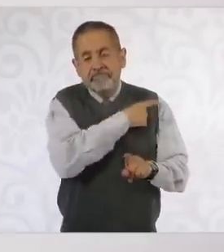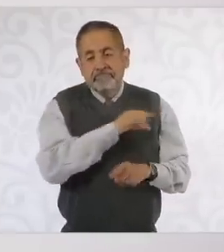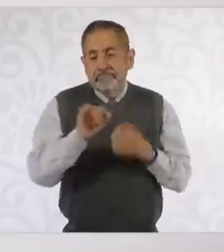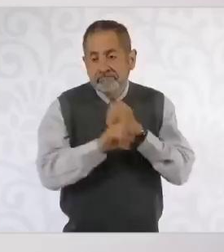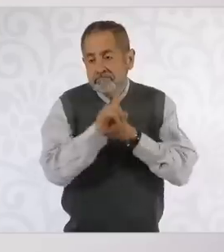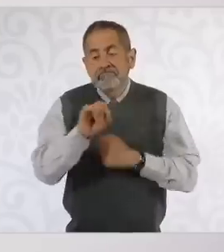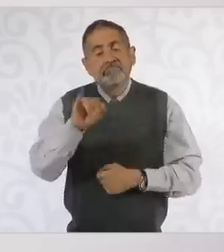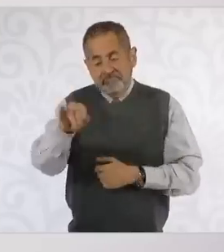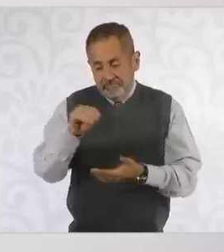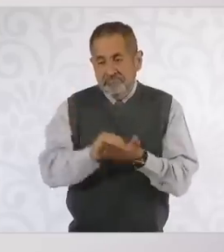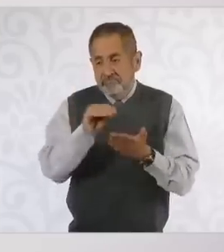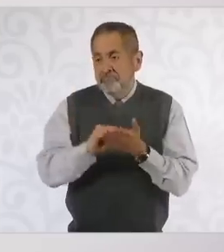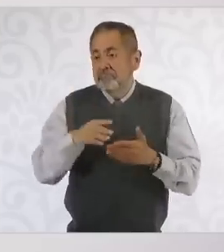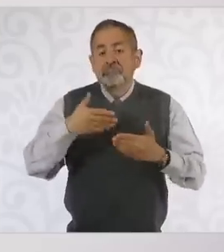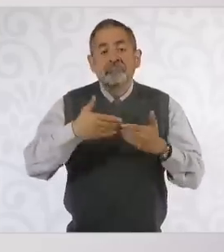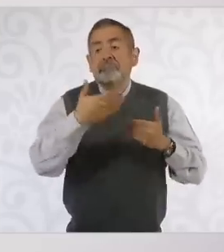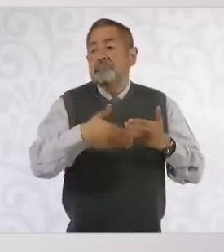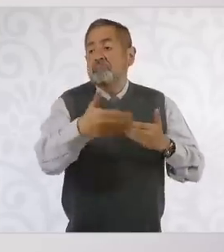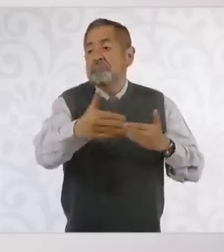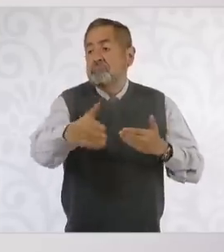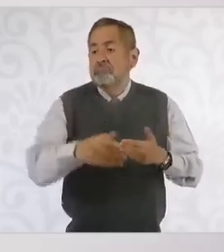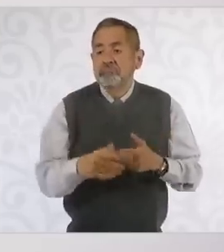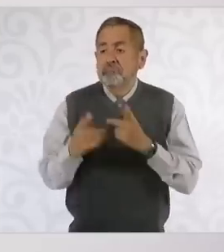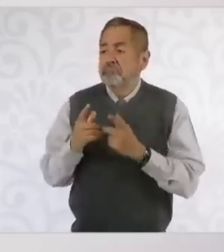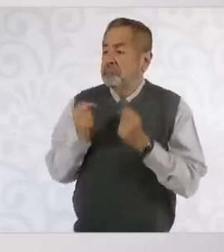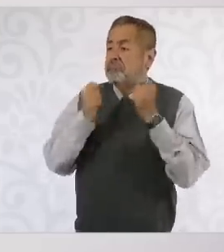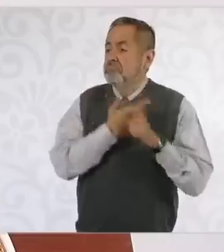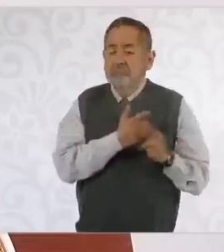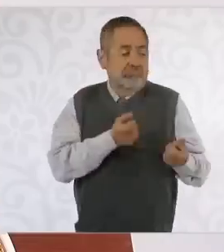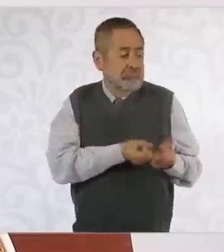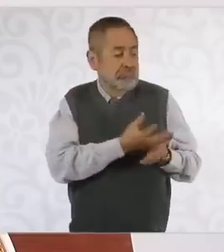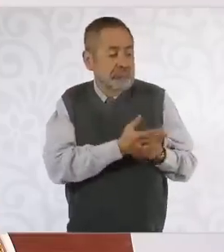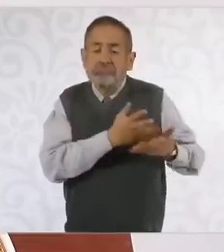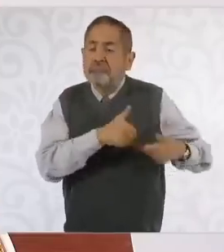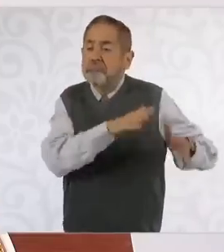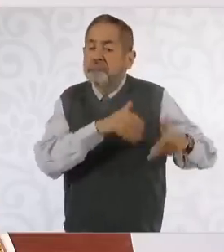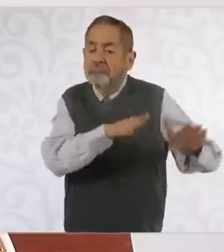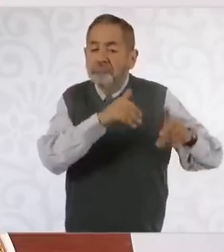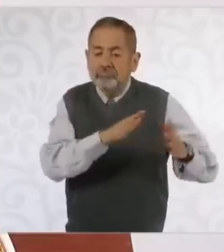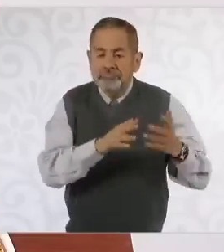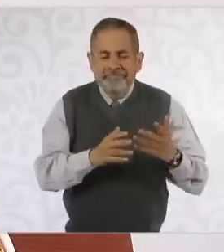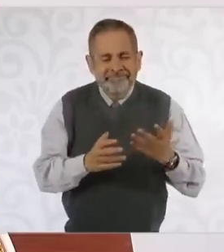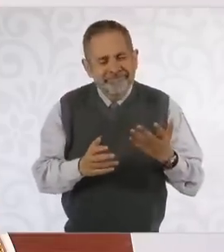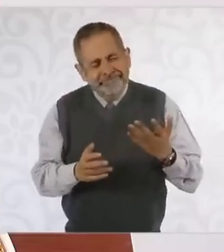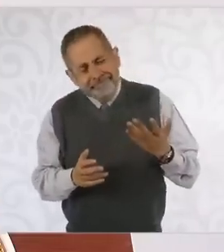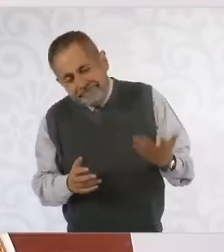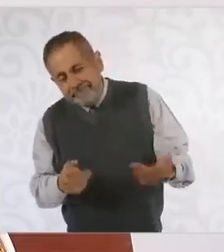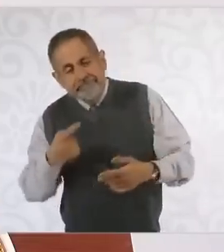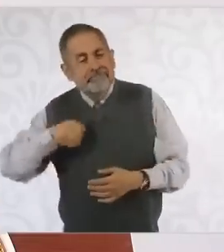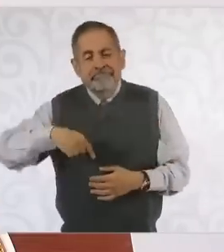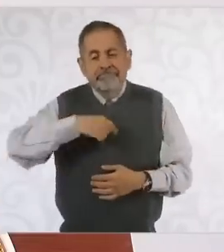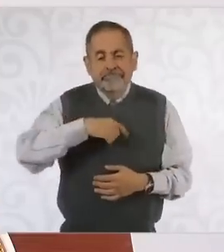ocurrido en varias ocasiones de todas maneras nosotros no podemos esperarnos a que pase la